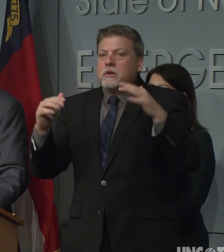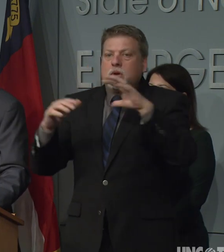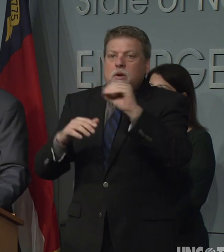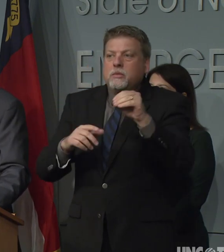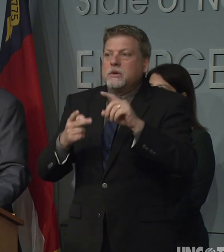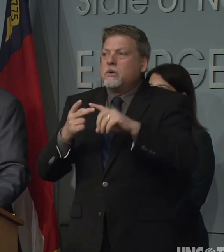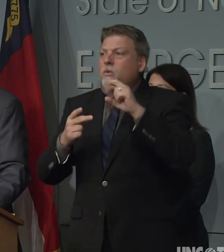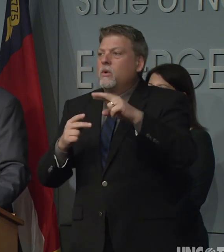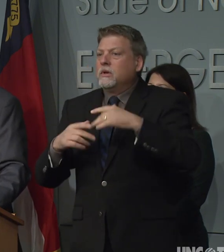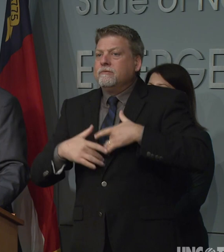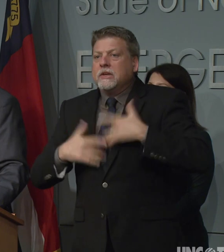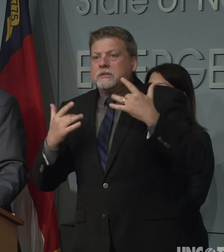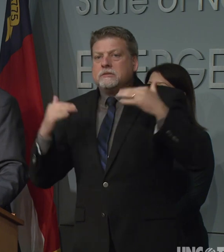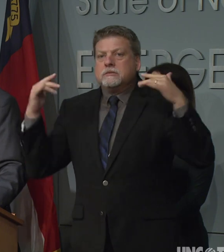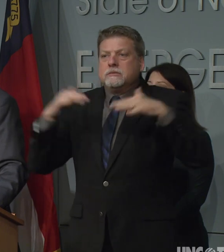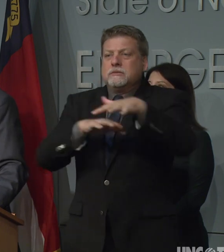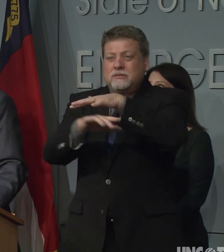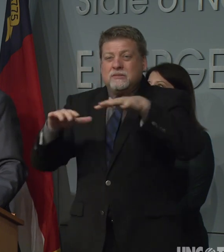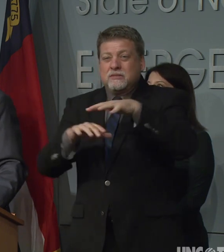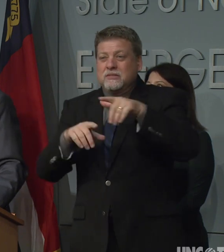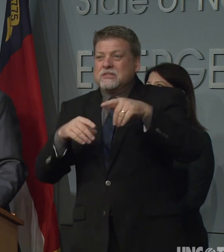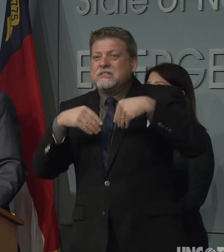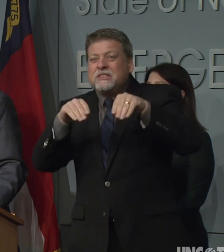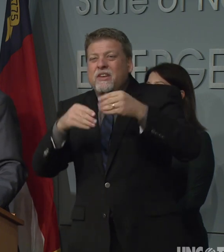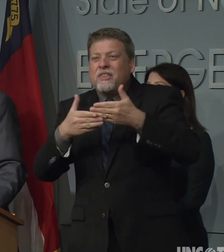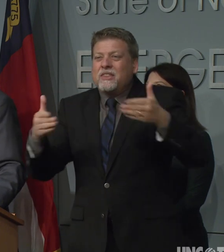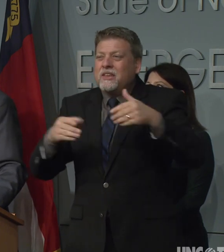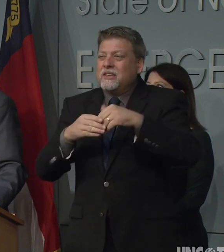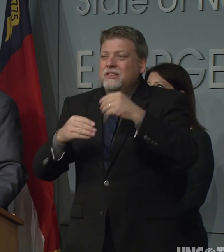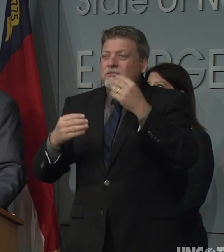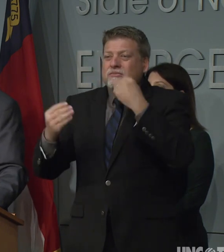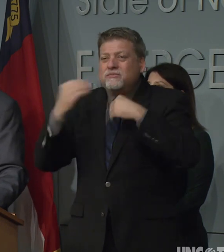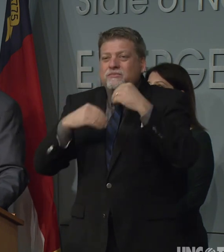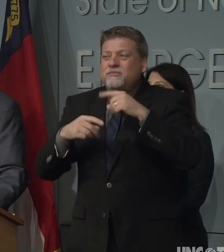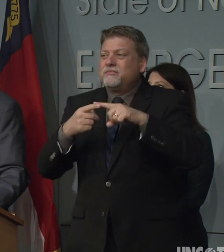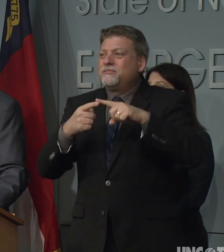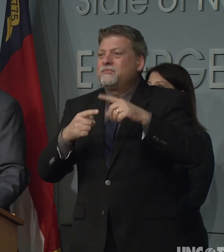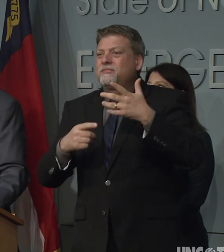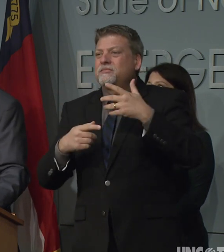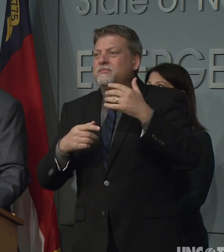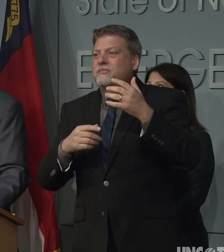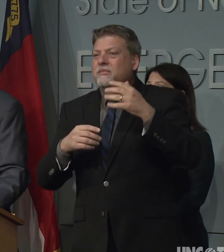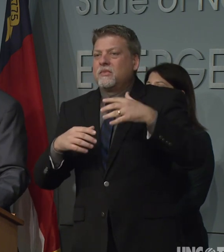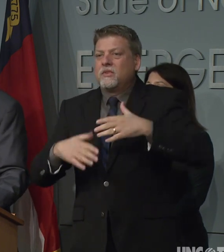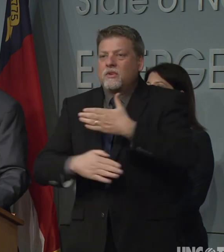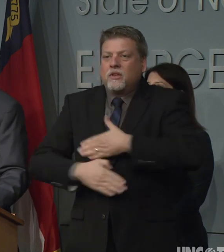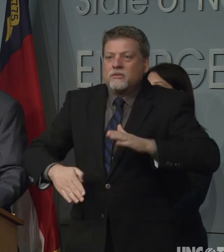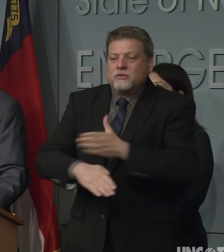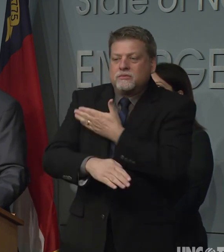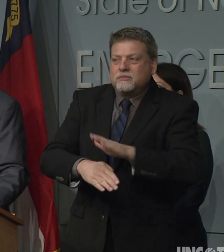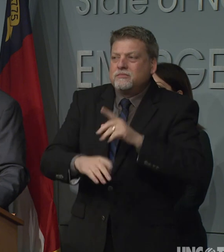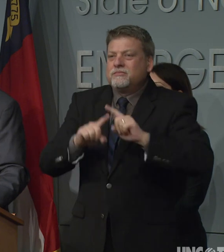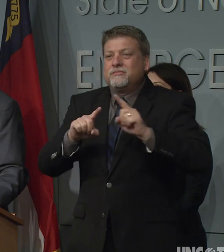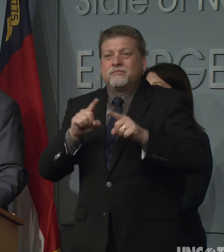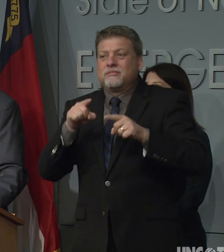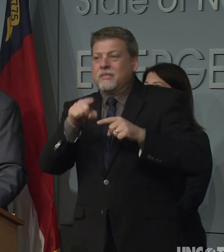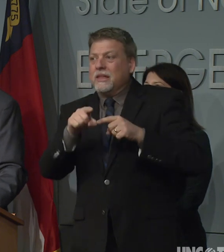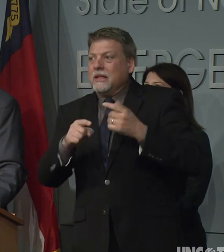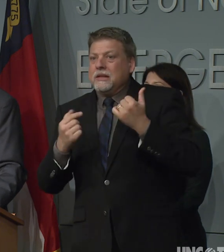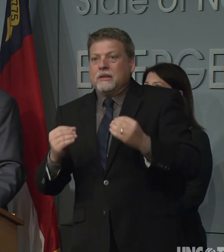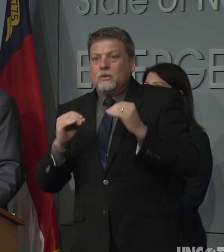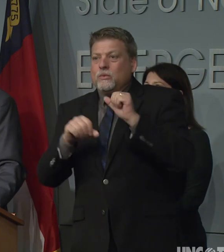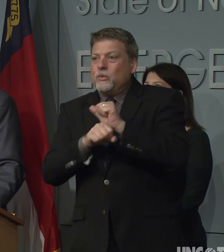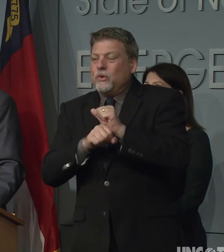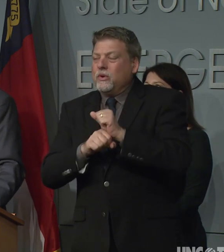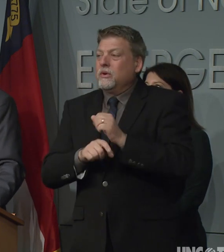por hora estas medidas también van a ser difíciles para los padres que trabajan y los niños que reciben alimentos en las